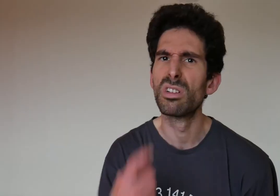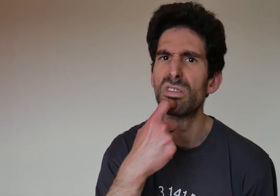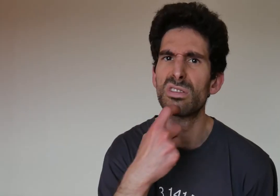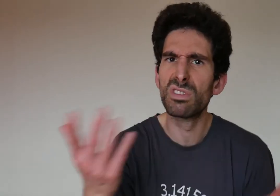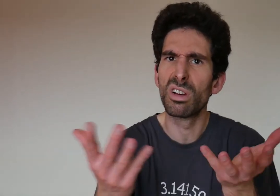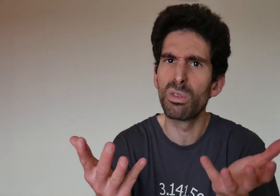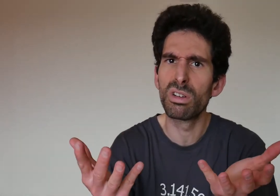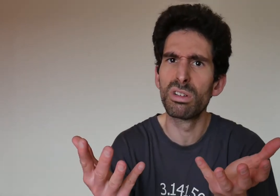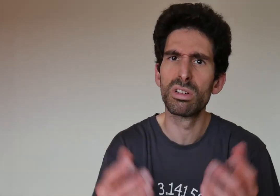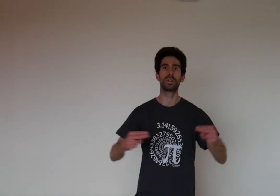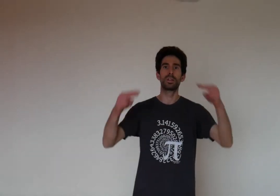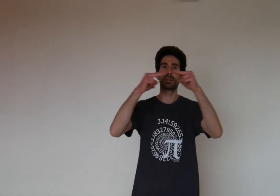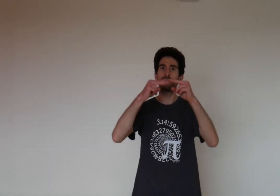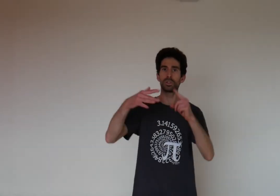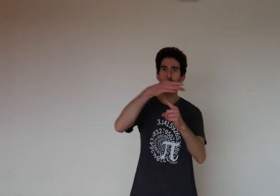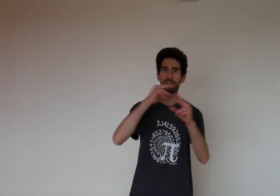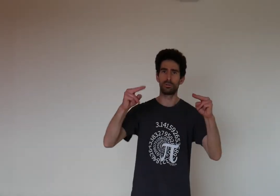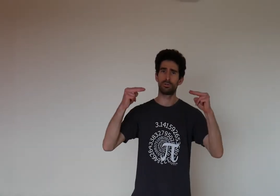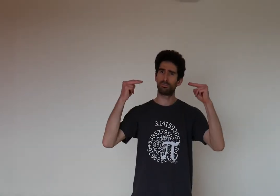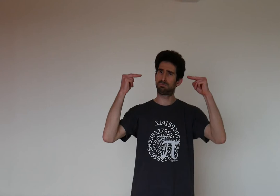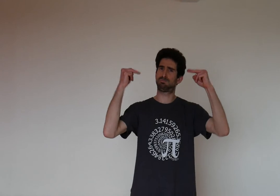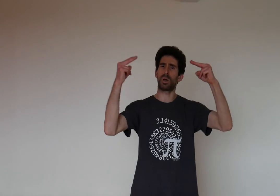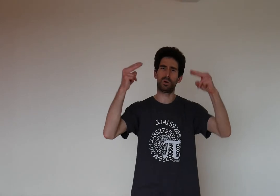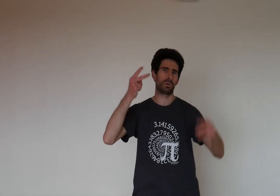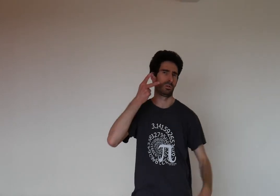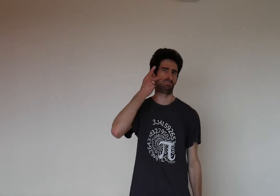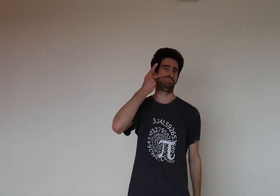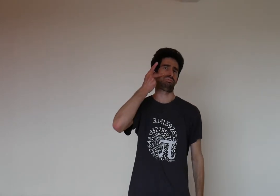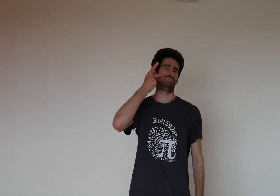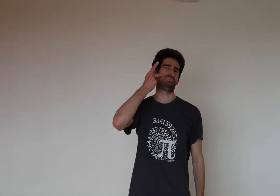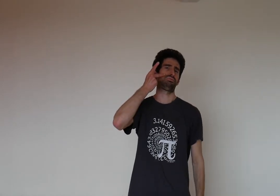Ca veut dire quoi ? Avoir une position sociale élevée.